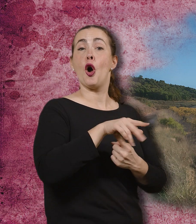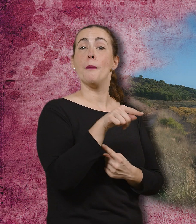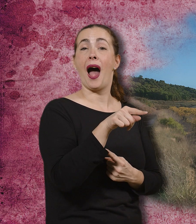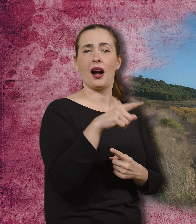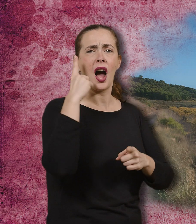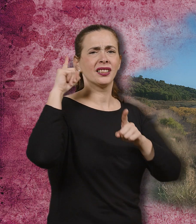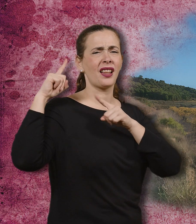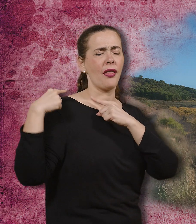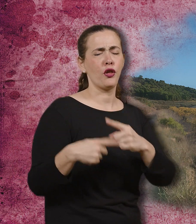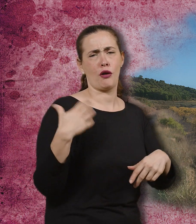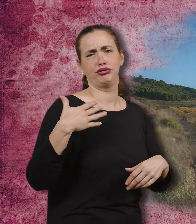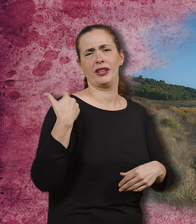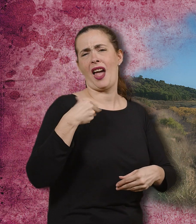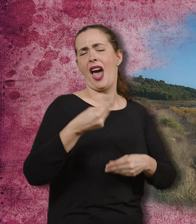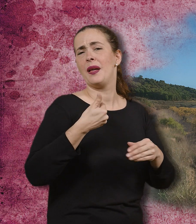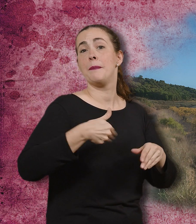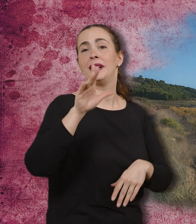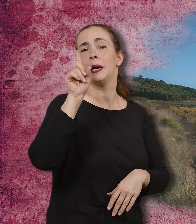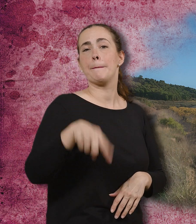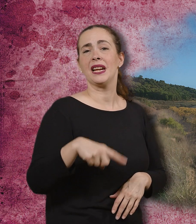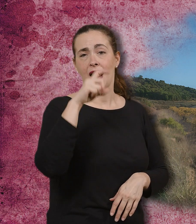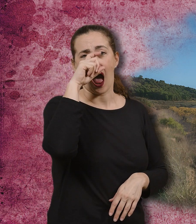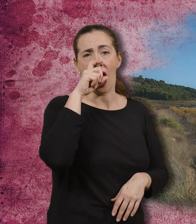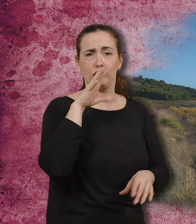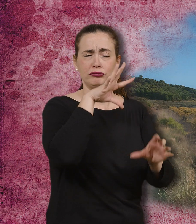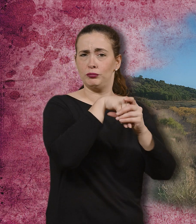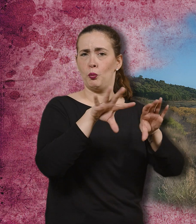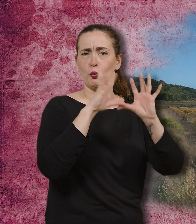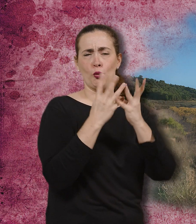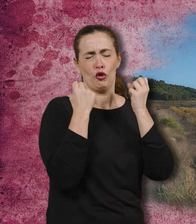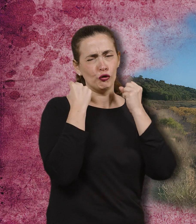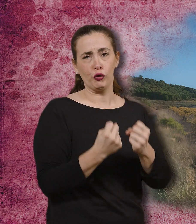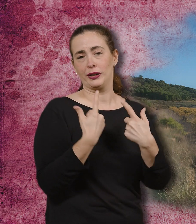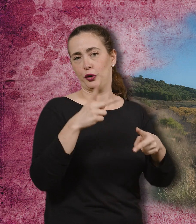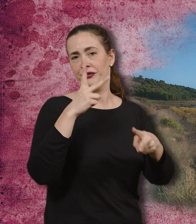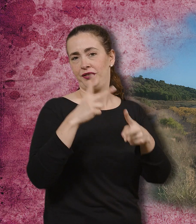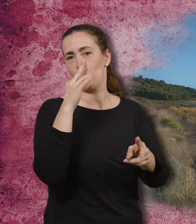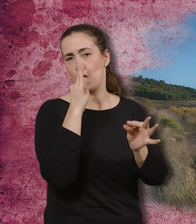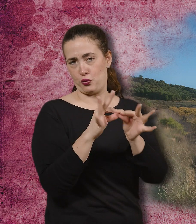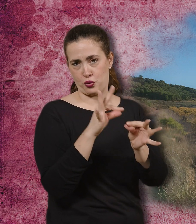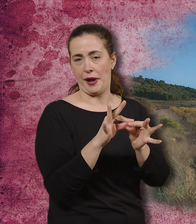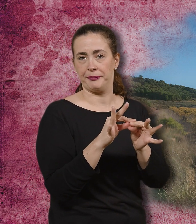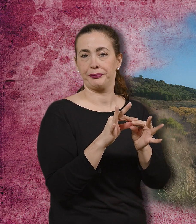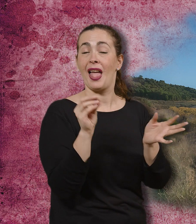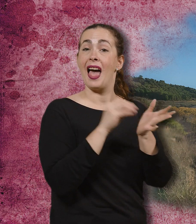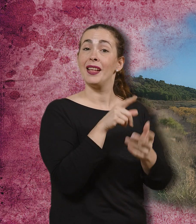La comarca té una tradició mil·lenària en el món de la viticultura, i la seva producció està reconeguda públicament